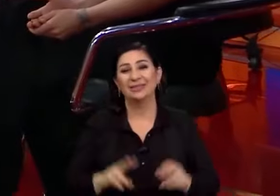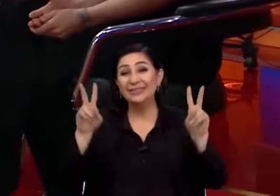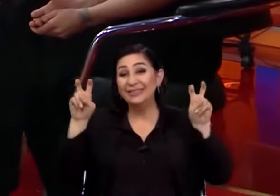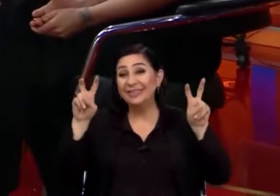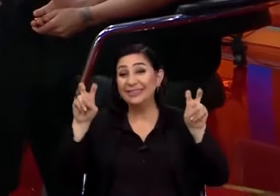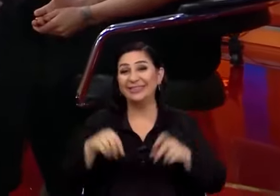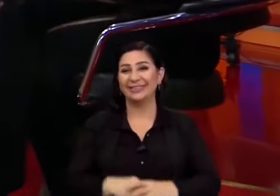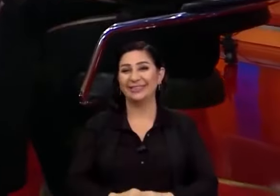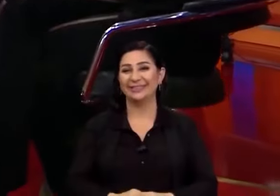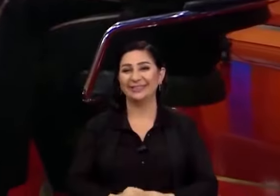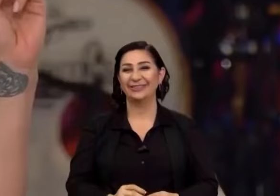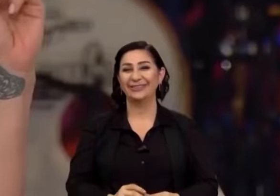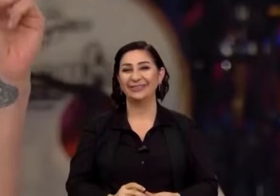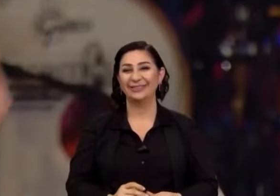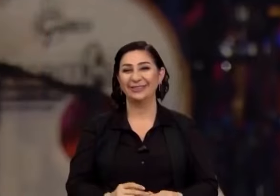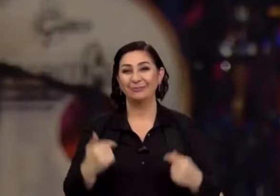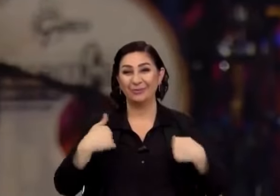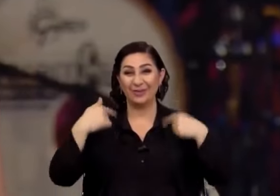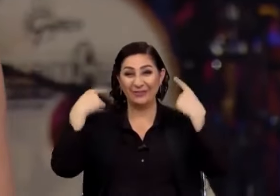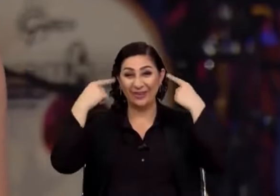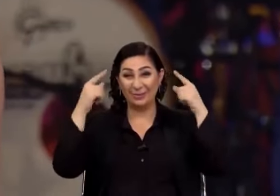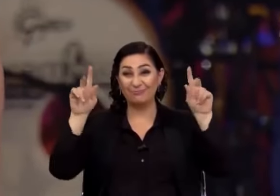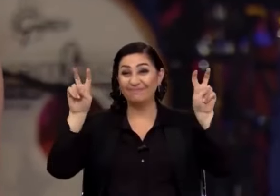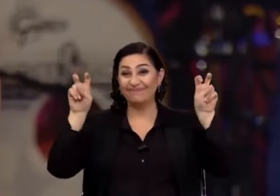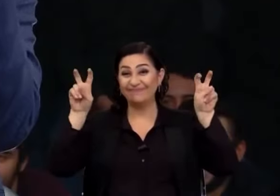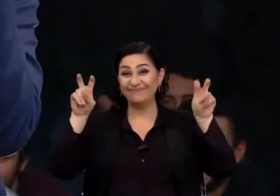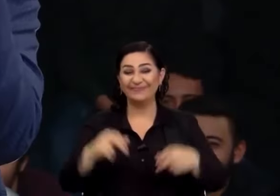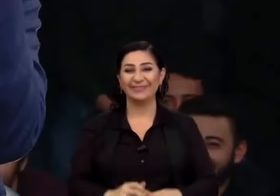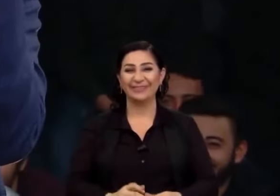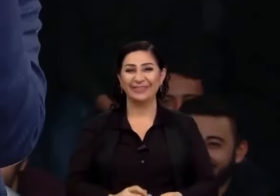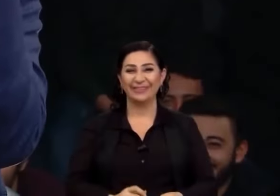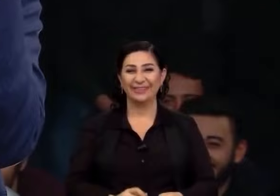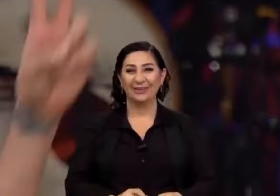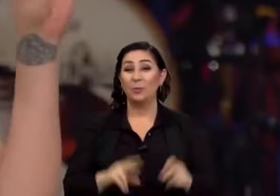Evet Tabii bunlar benim fikrim tırnak içinde çok hangisi bu Bunlar ne bu ne